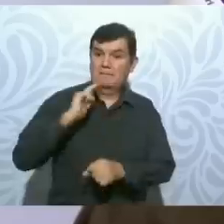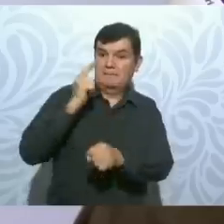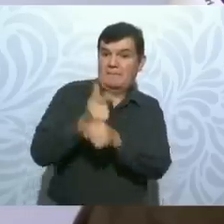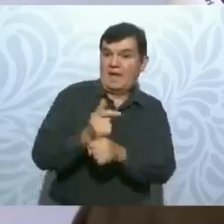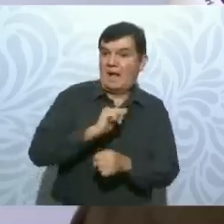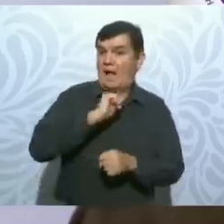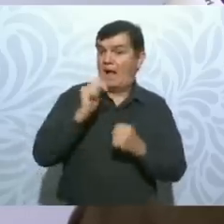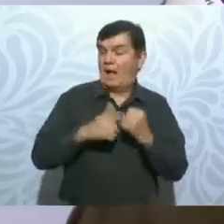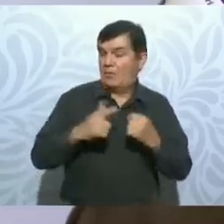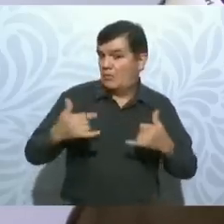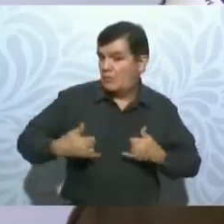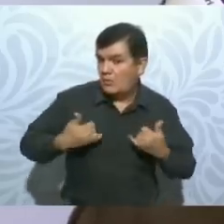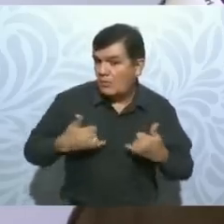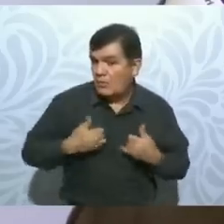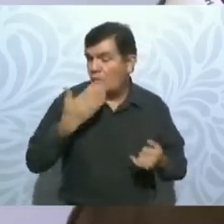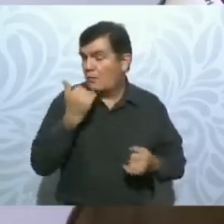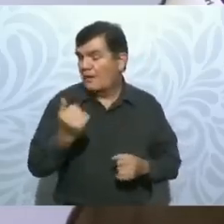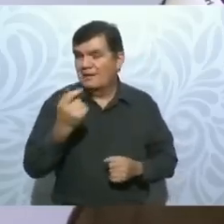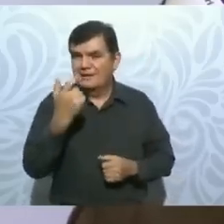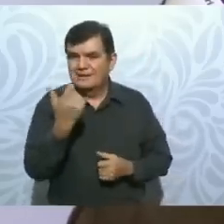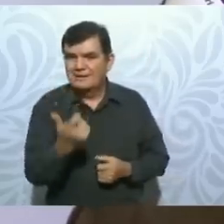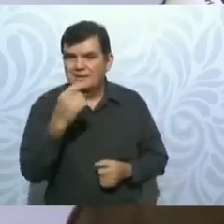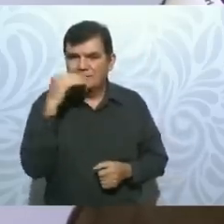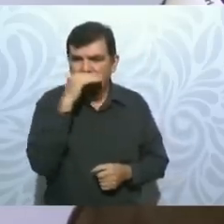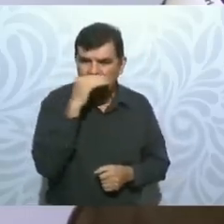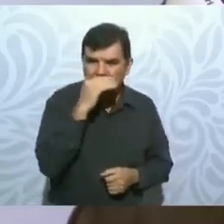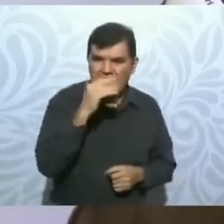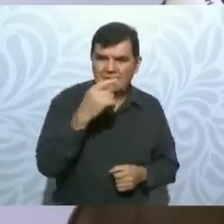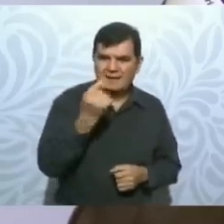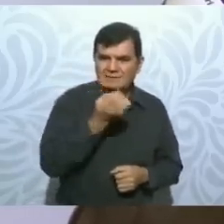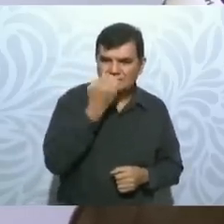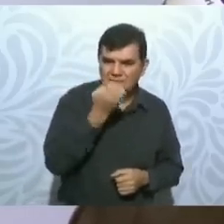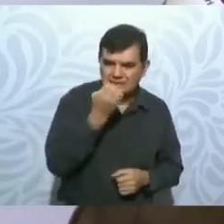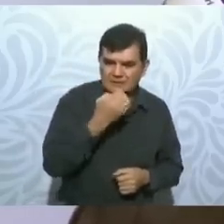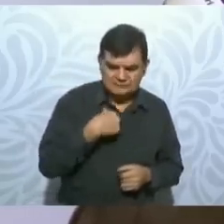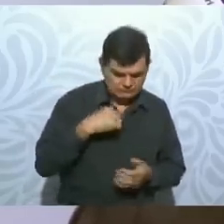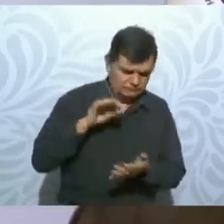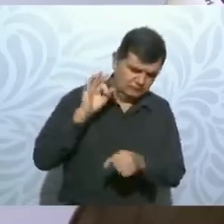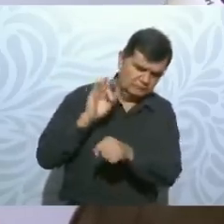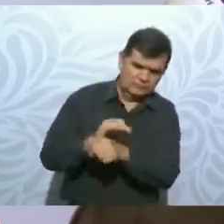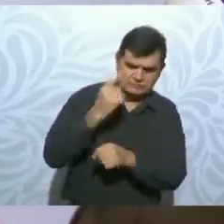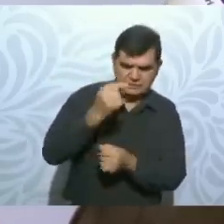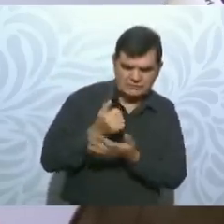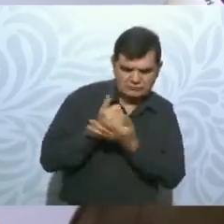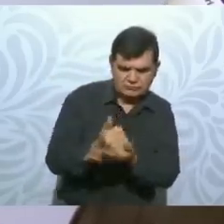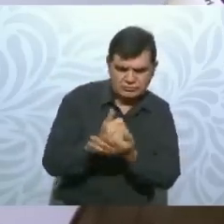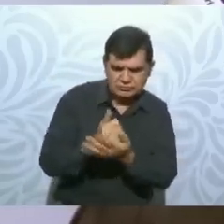no cuenta con beca escolar se le dará preferencia para que la obtenga Y si en alguna zona se